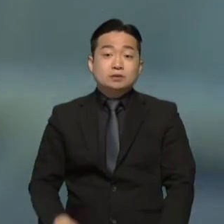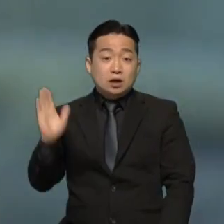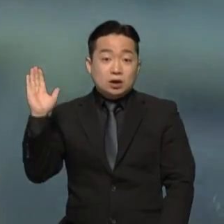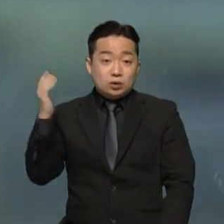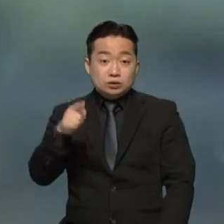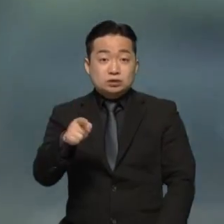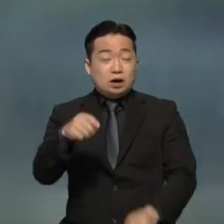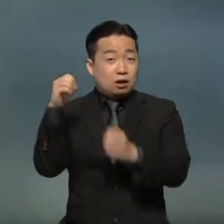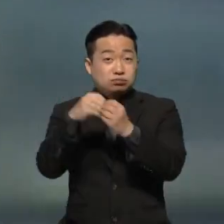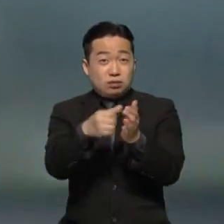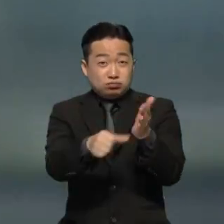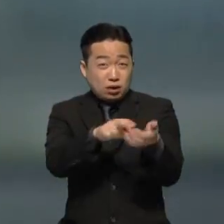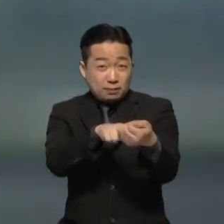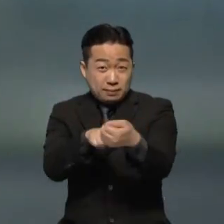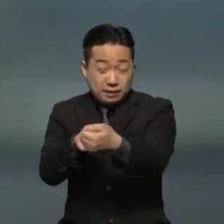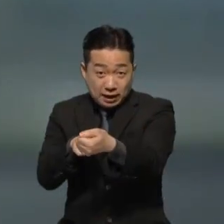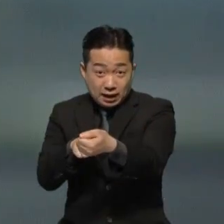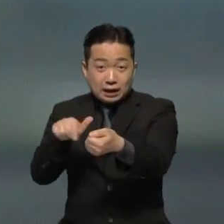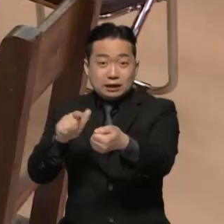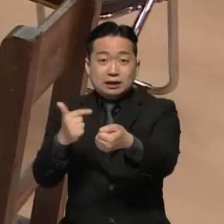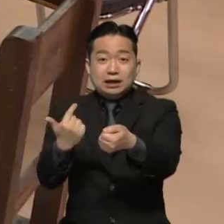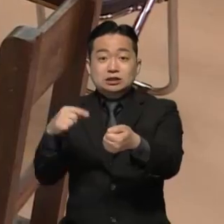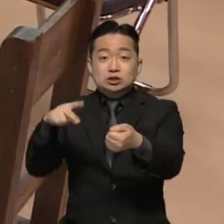매각 비판 여론에 대해 간송 측은 논란을 마무리짓겠다는 의지를 보였습니다.